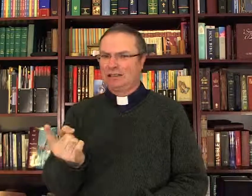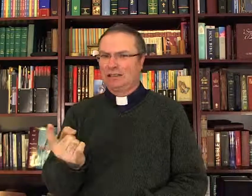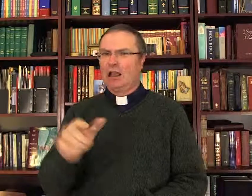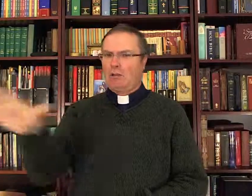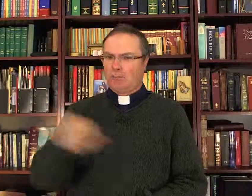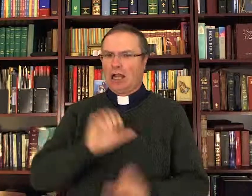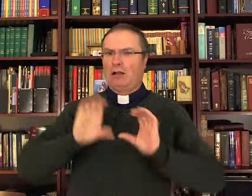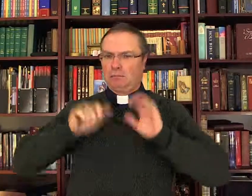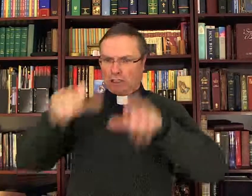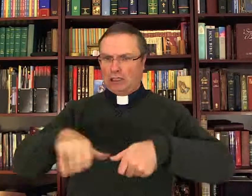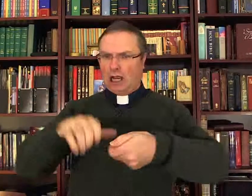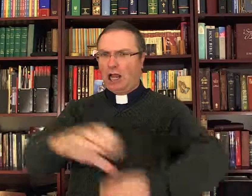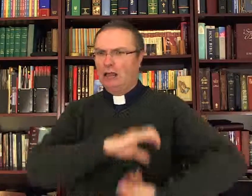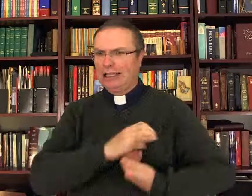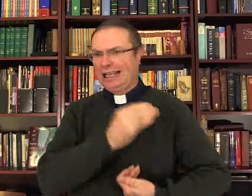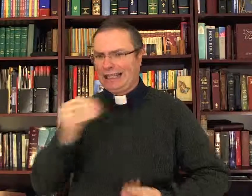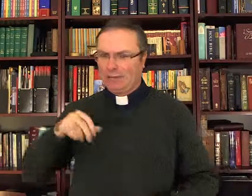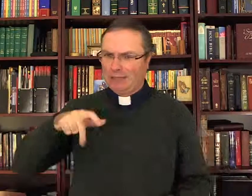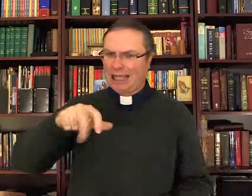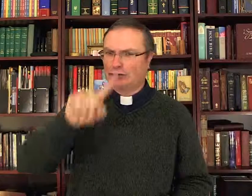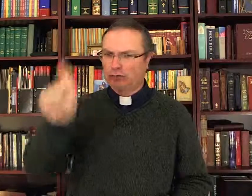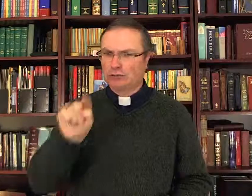'Prends [ton brancard] et marche'?»